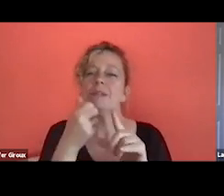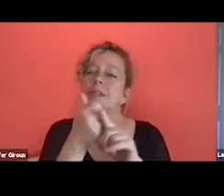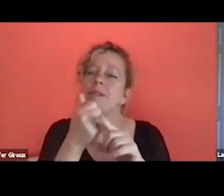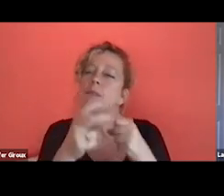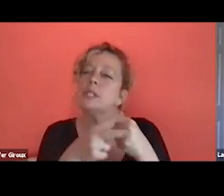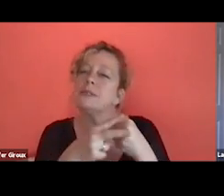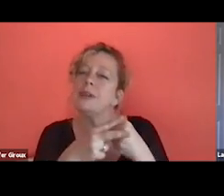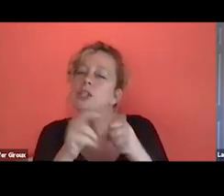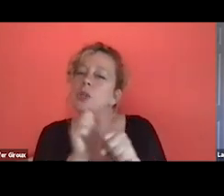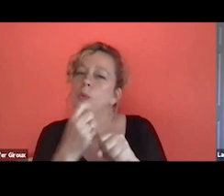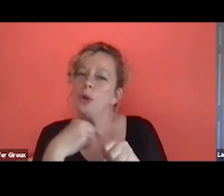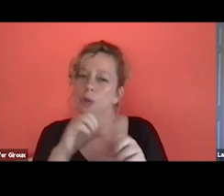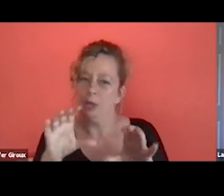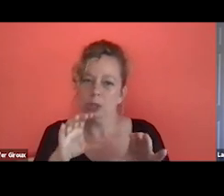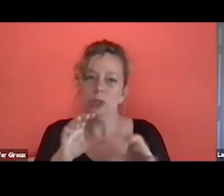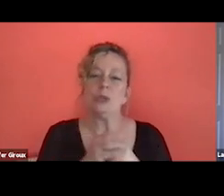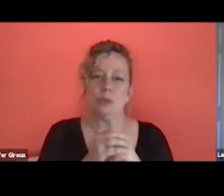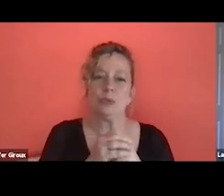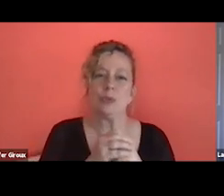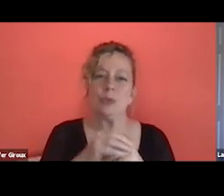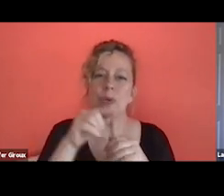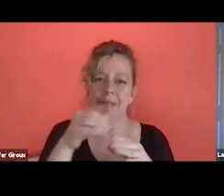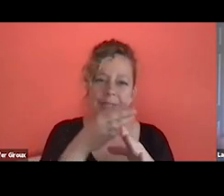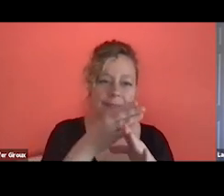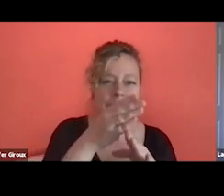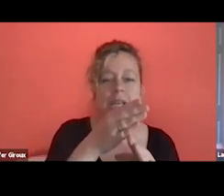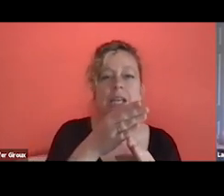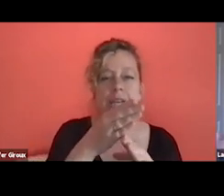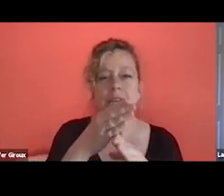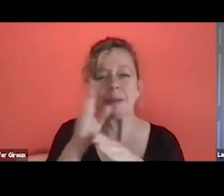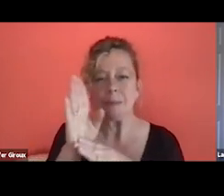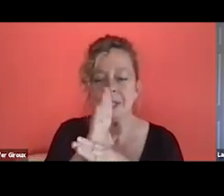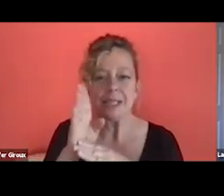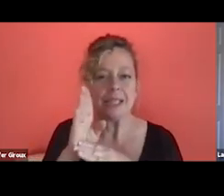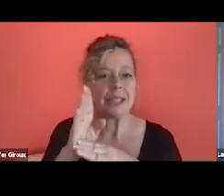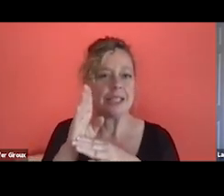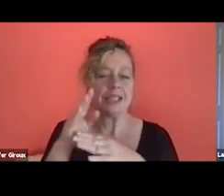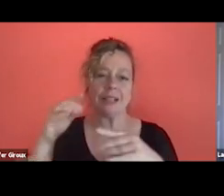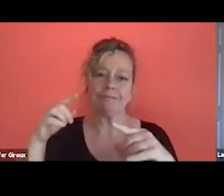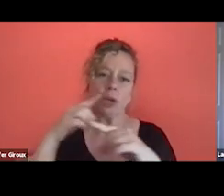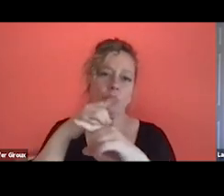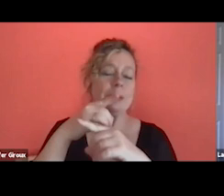en el trabajo que hacemos en este campo, en esta industria y, en realidad, en muchas industrias.